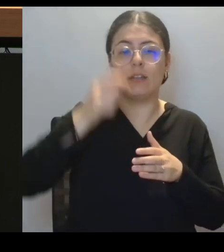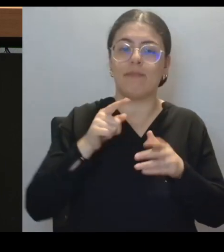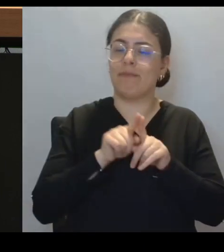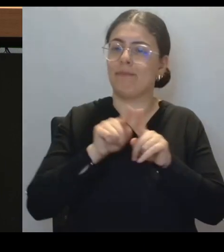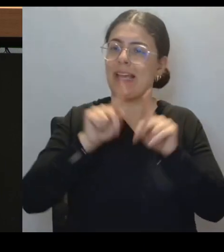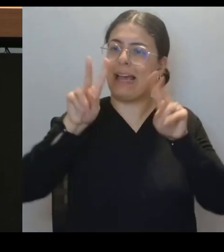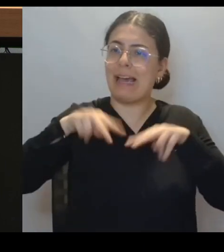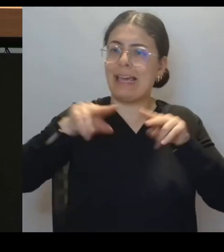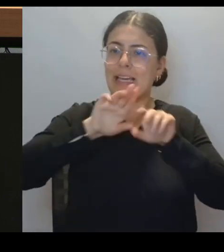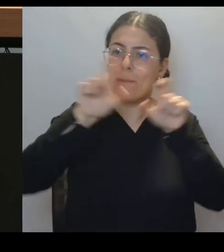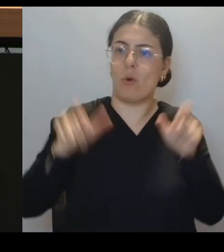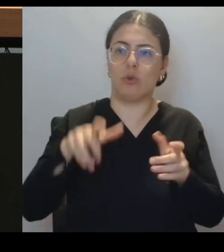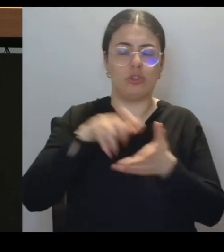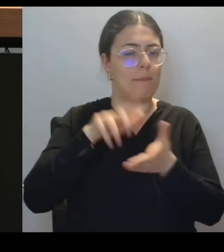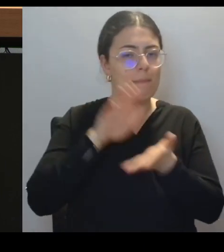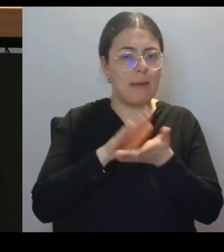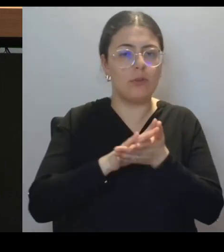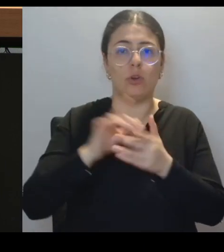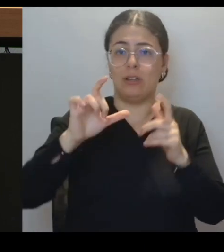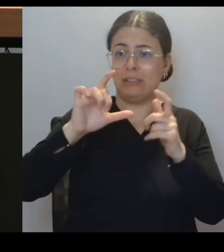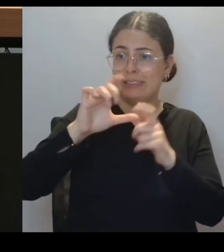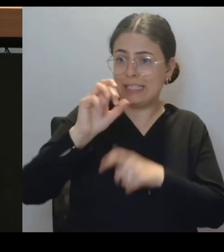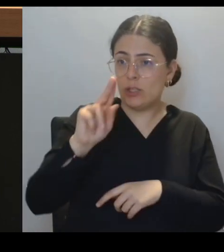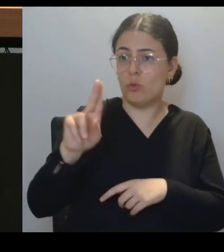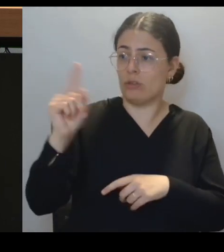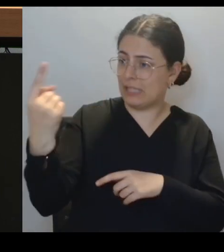Deshalb fordere ich auch die CDU auf, auch den